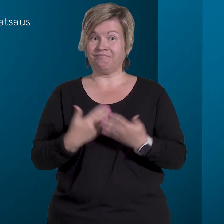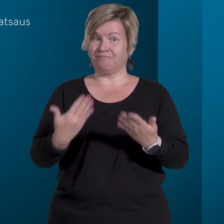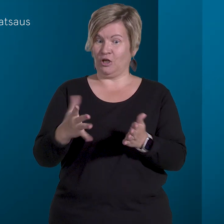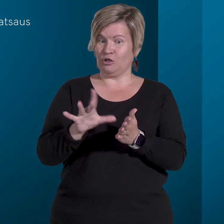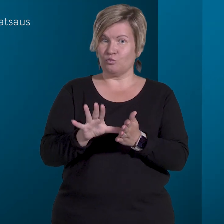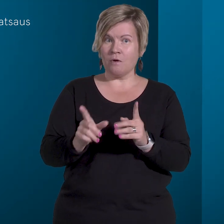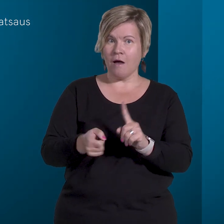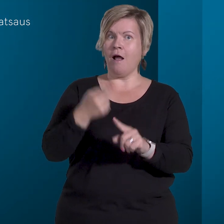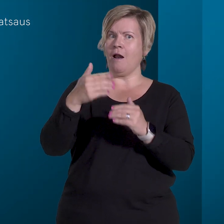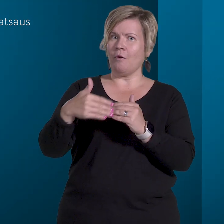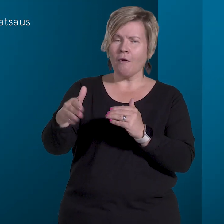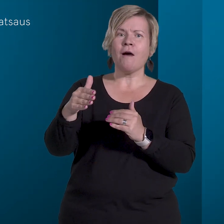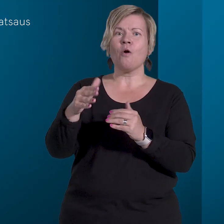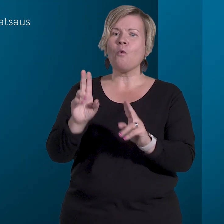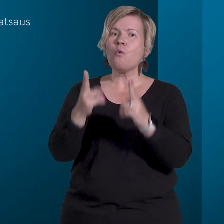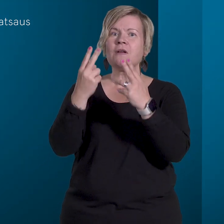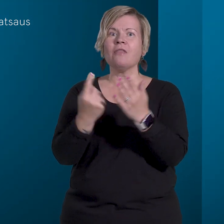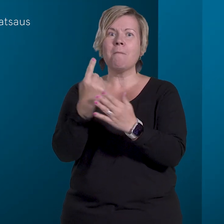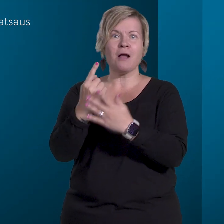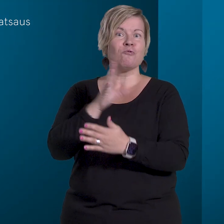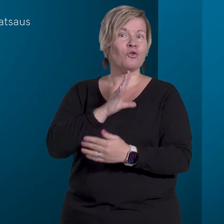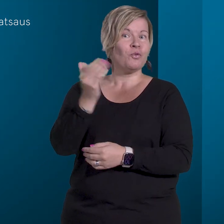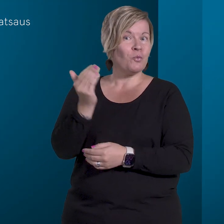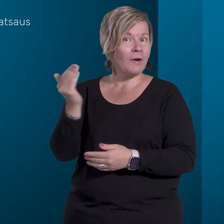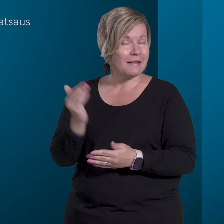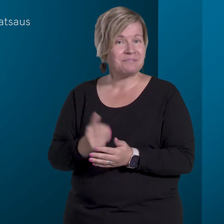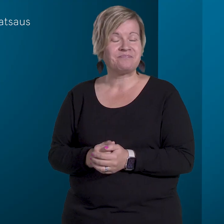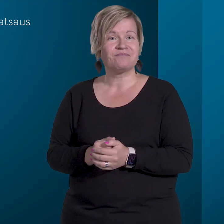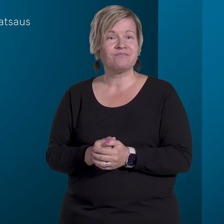Alkava syksy tuo mukanaan joukon uusia tapahtumia.